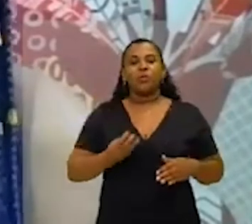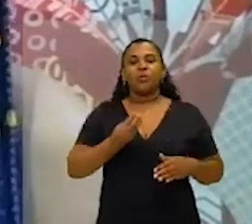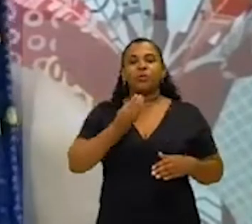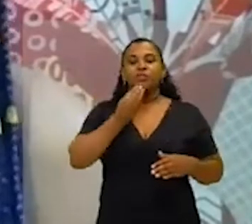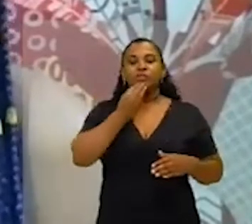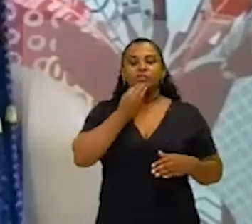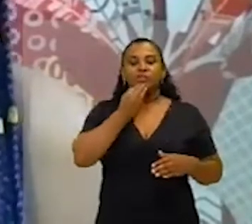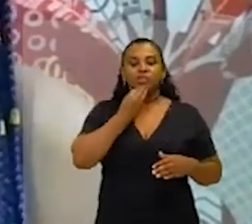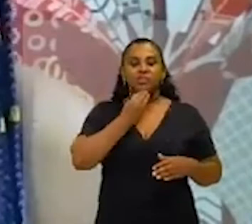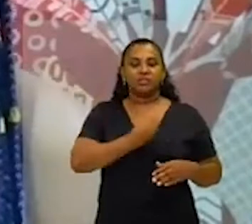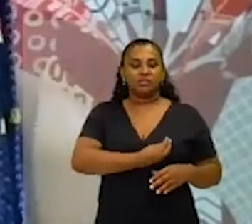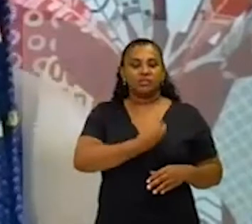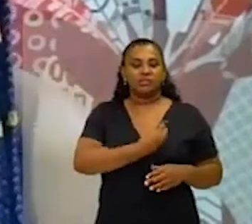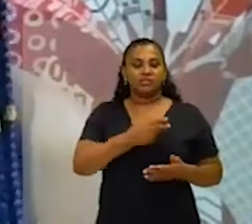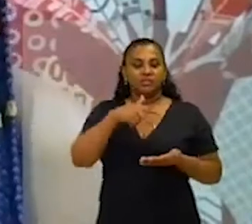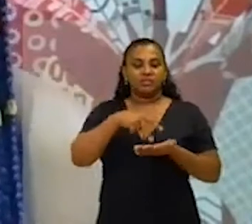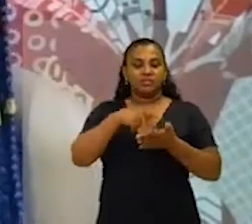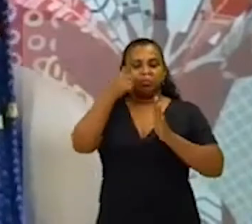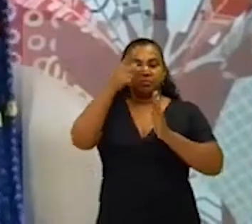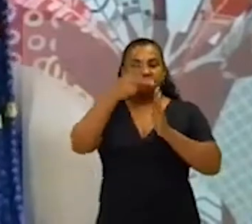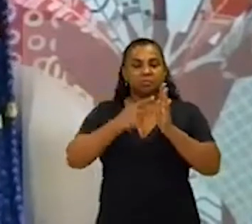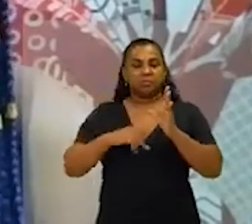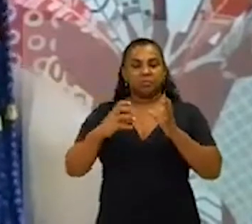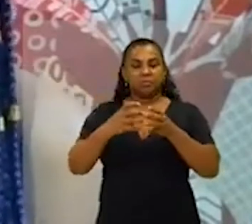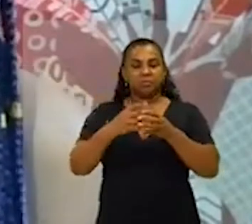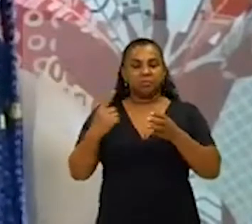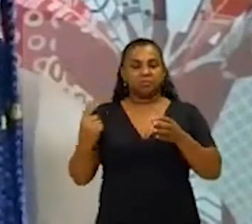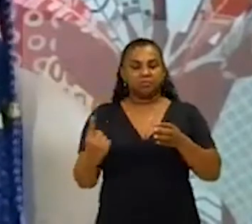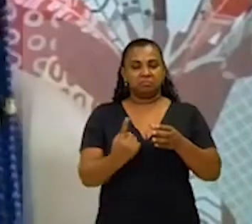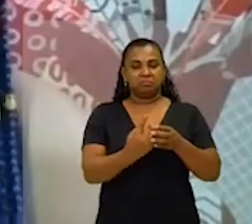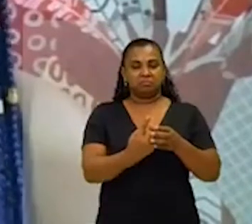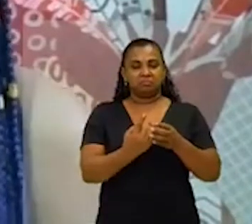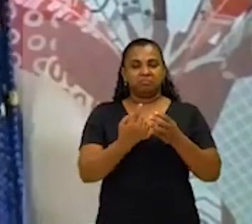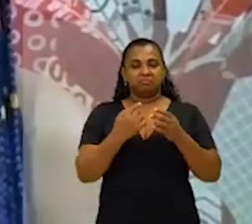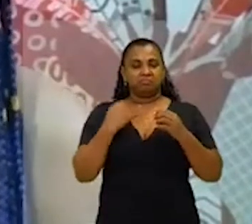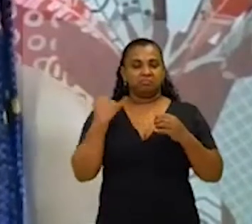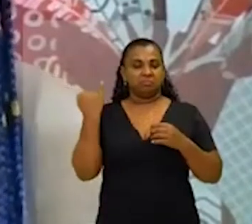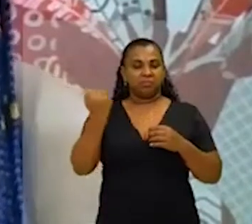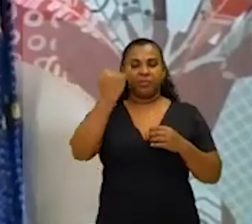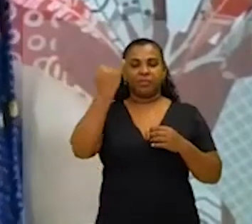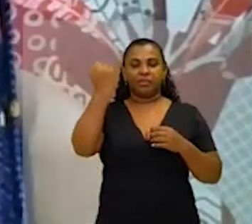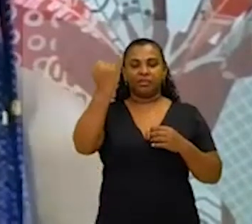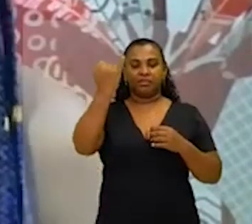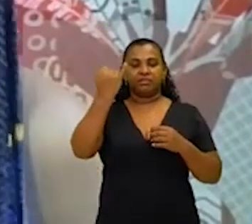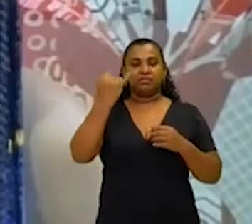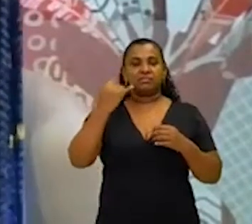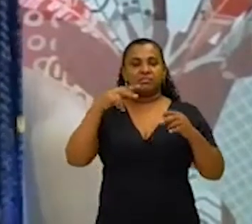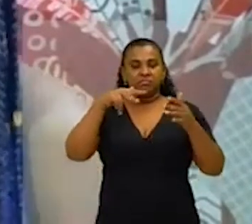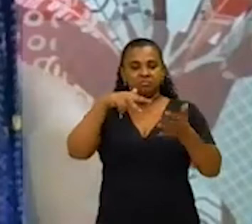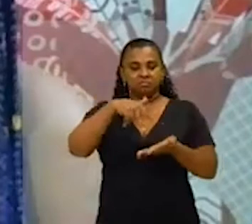estar esse projeto né esse grande projeto então rico estar na presença de todos vocês eu gostei